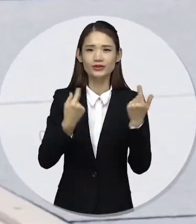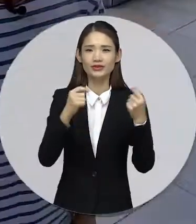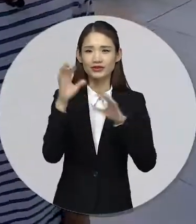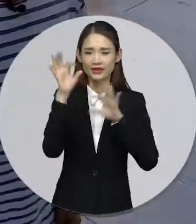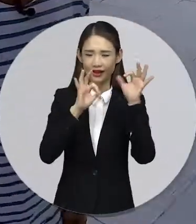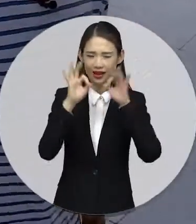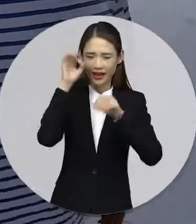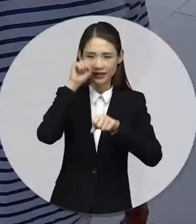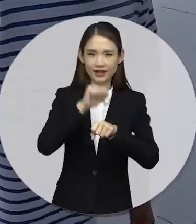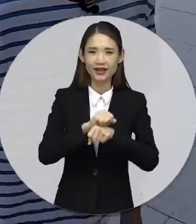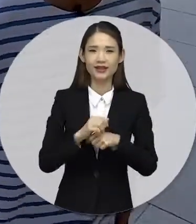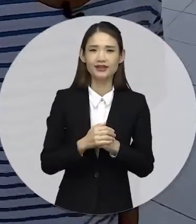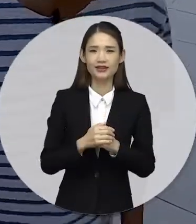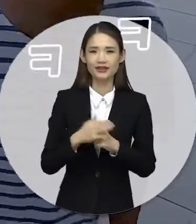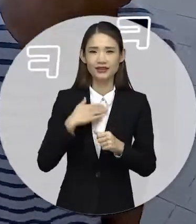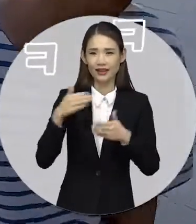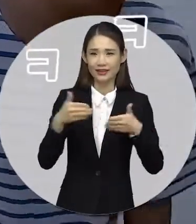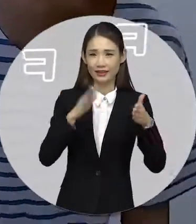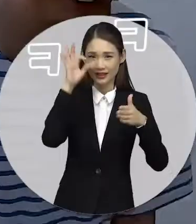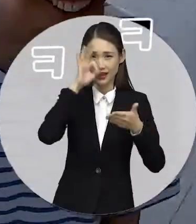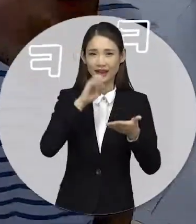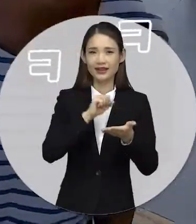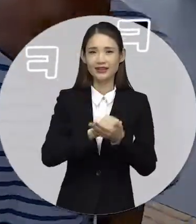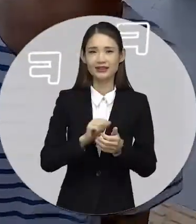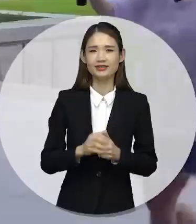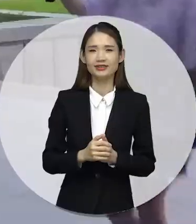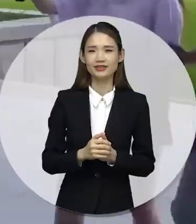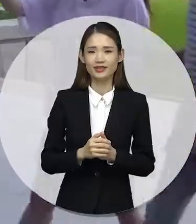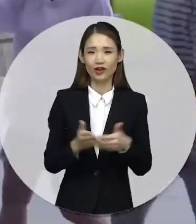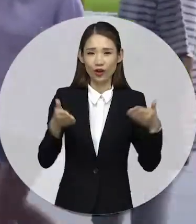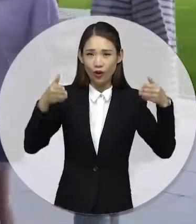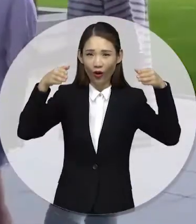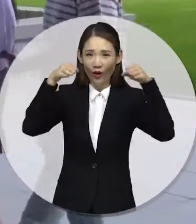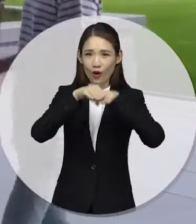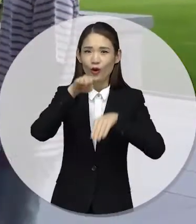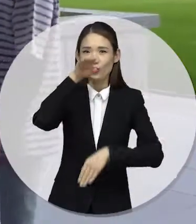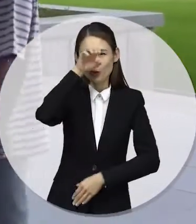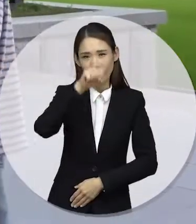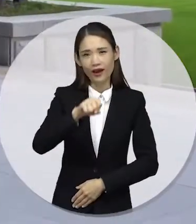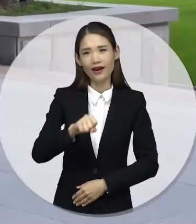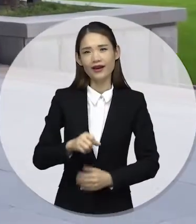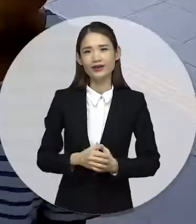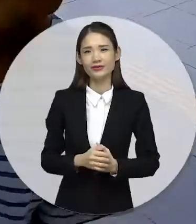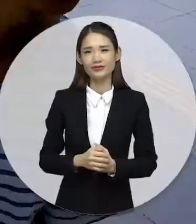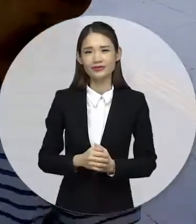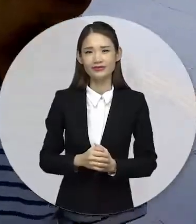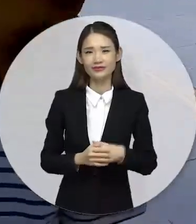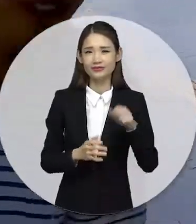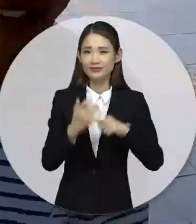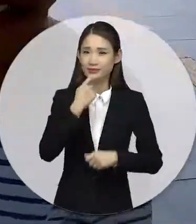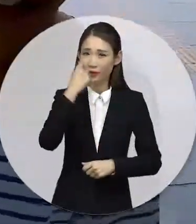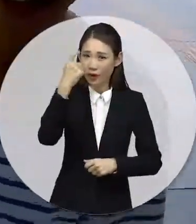김한솔 : 내가 길을 좀 잘 찾긴 하나? 김소희 : 건물 좋다. 김한솔 : 어? 그래? 왜? 멋있어? / 김소희 : 응!